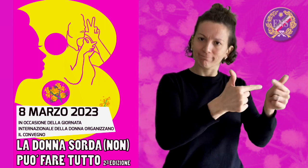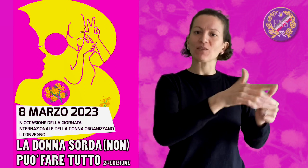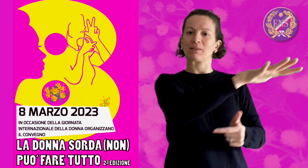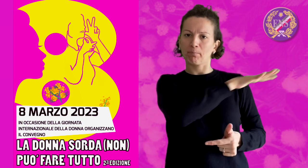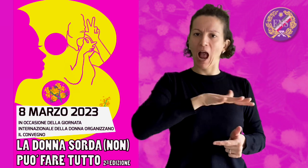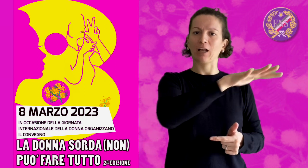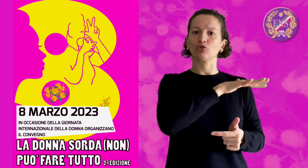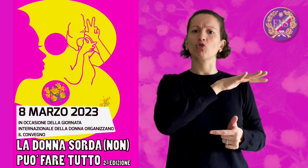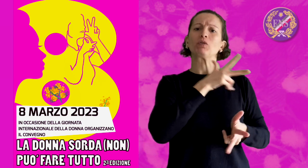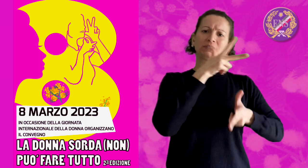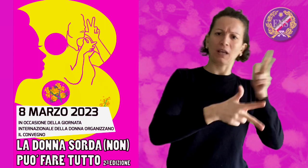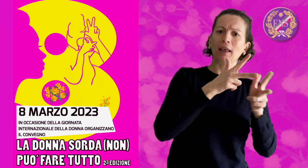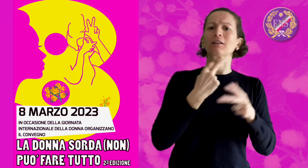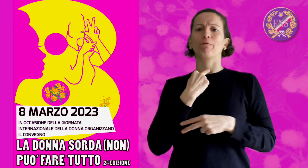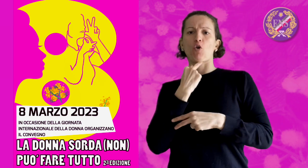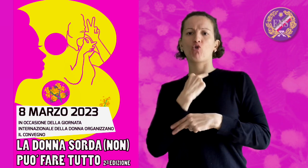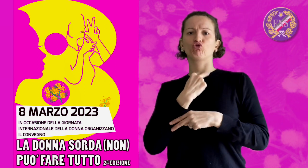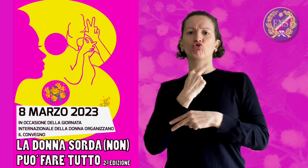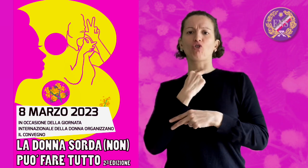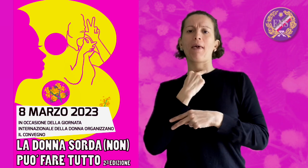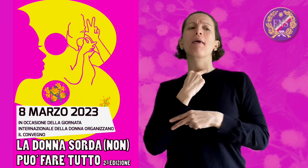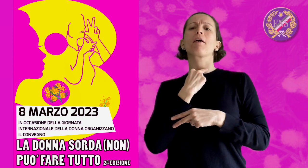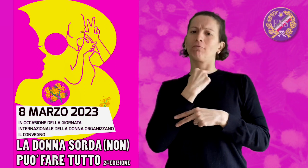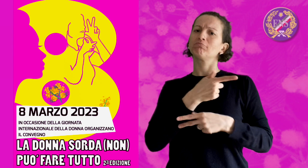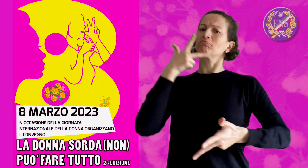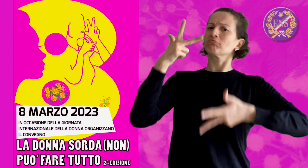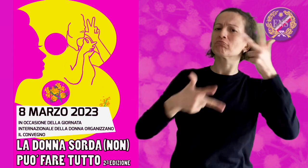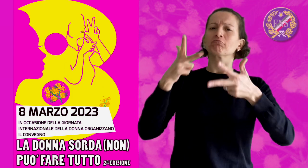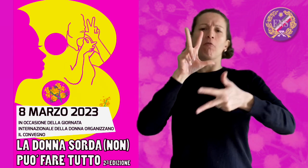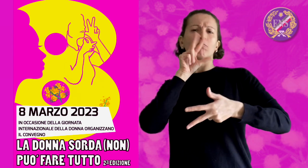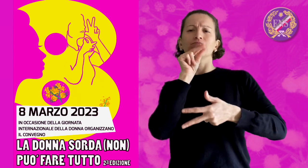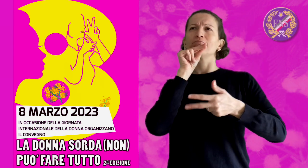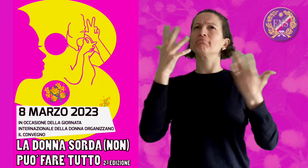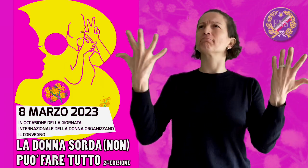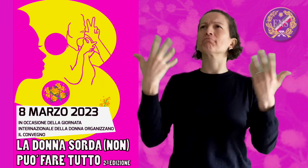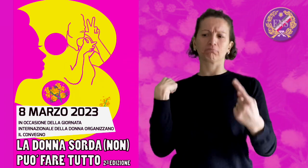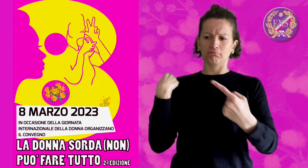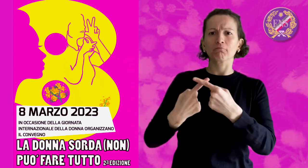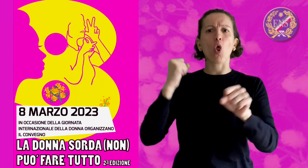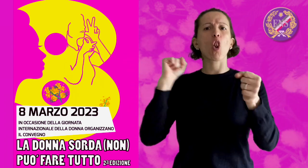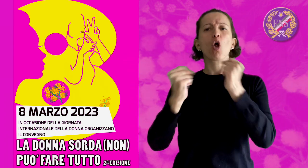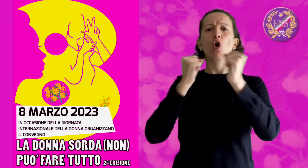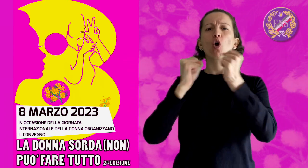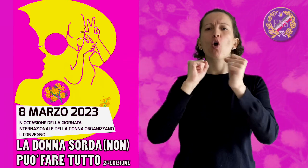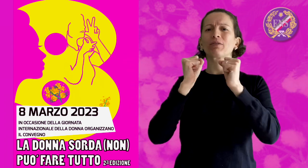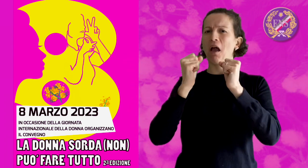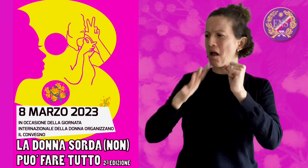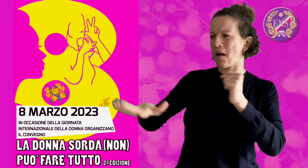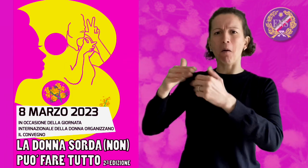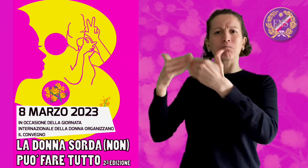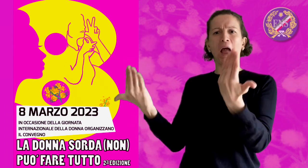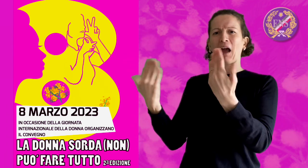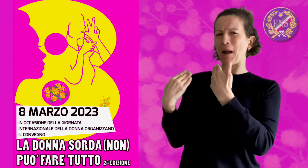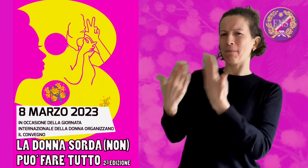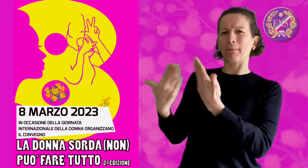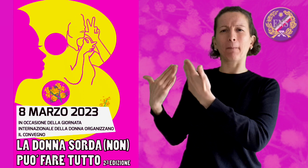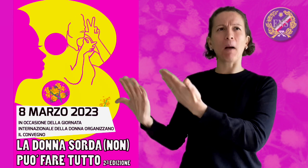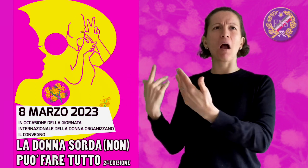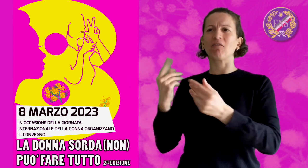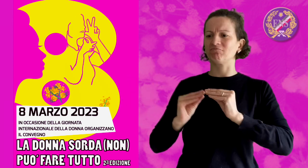e dare spazio, segni e voce a donne sorde che hanno lottato per abbattere queste barriere